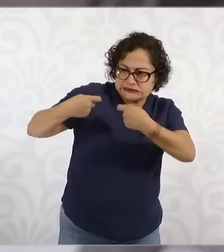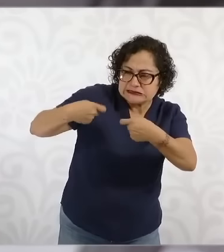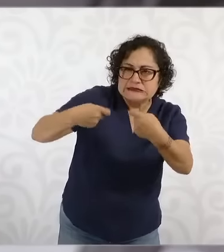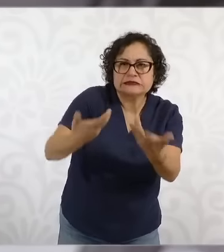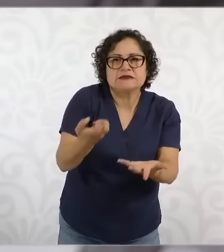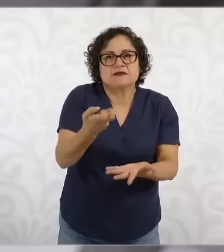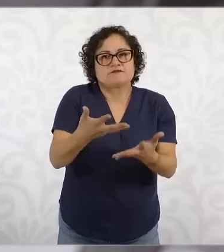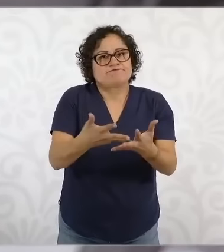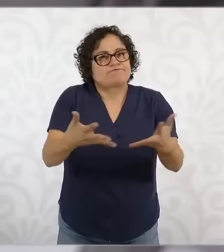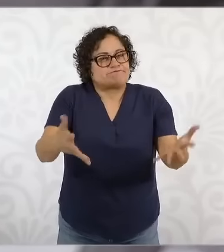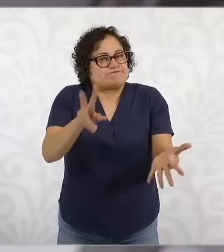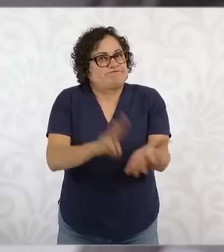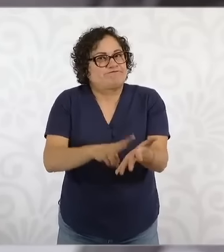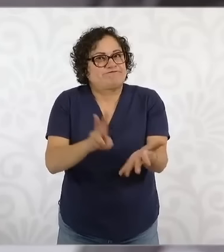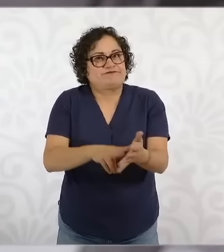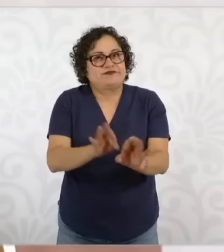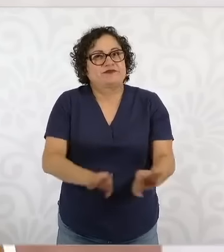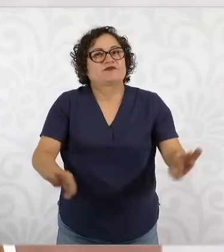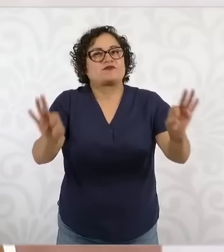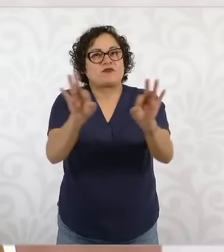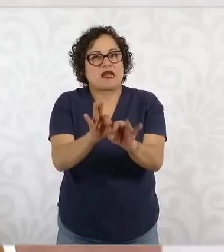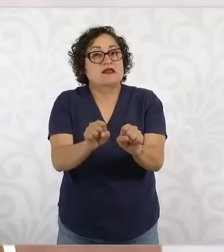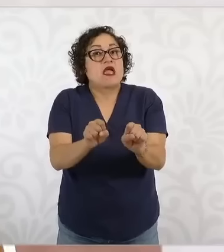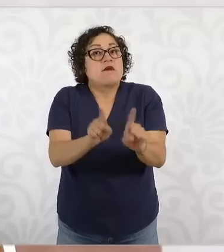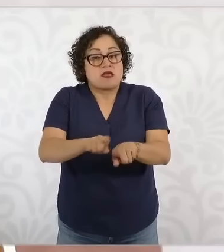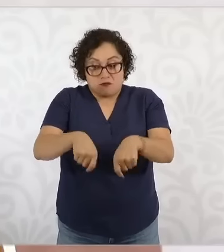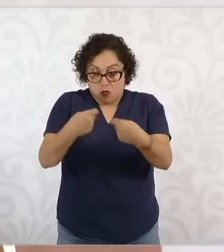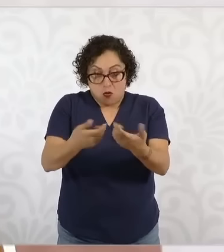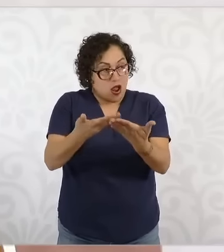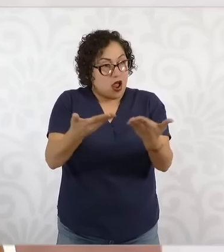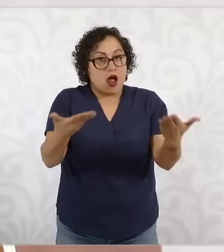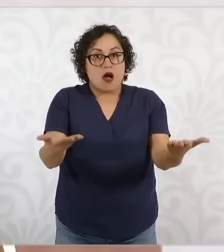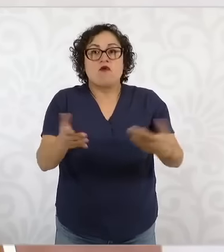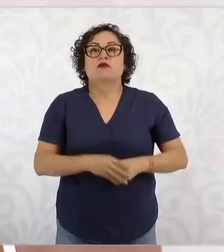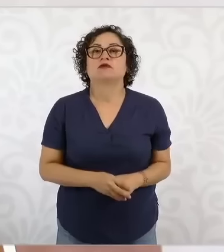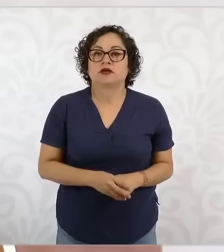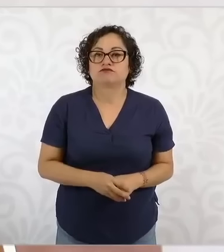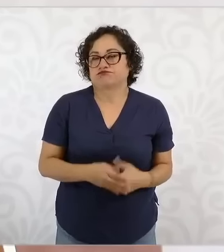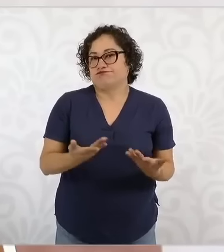de antes y los pueblos originarios de hoy, cómo cambiamos la Constitución para el reconocimiento